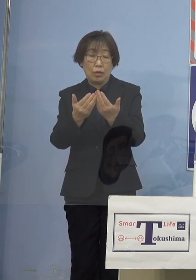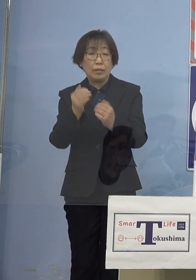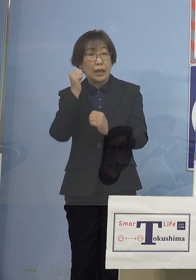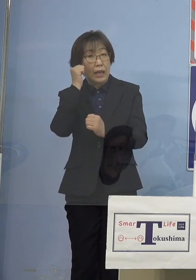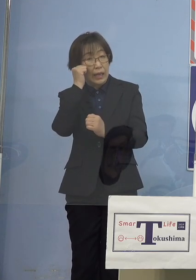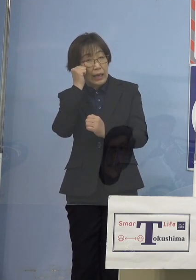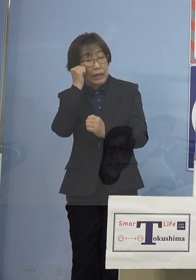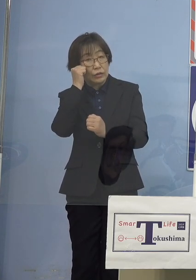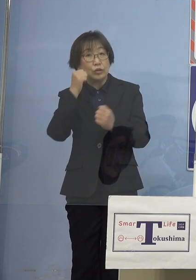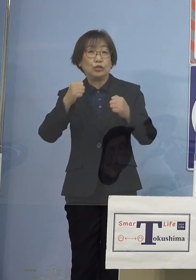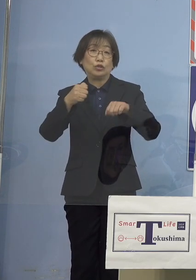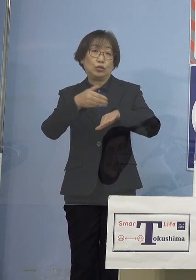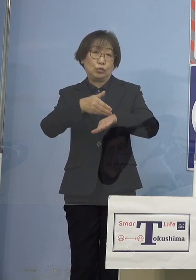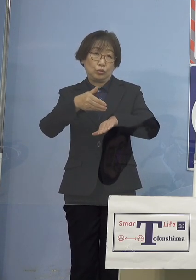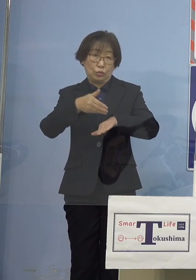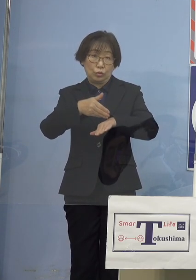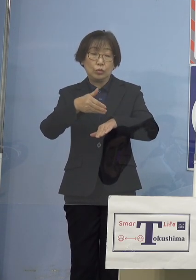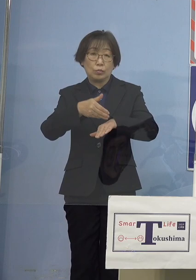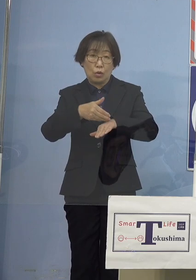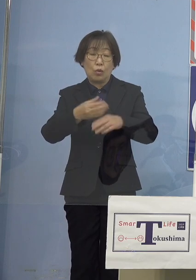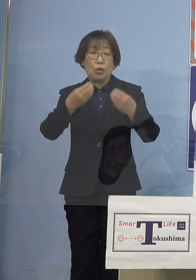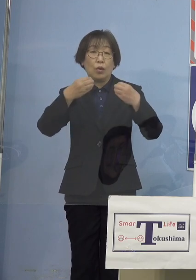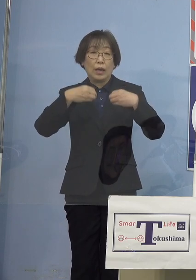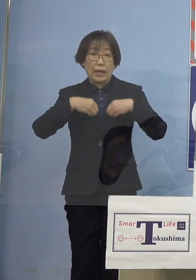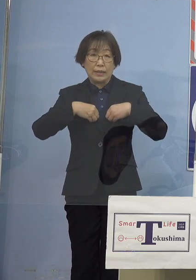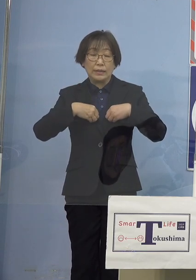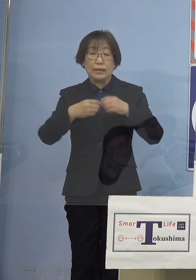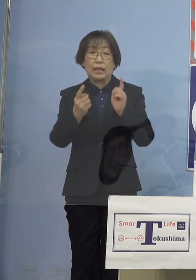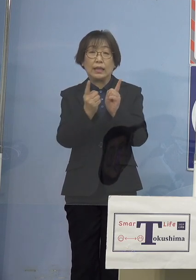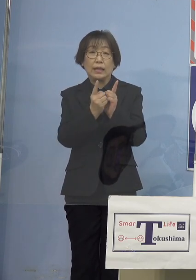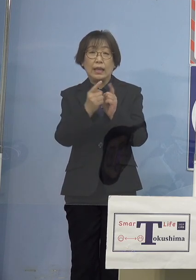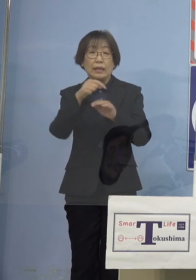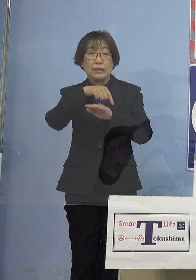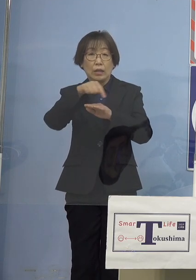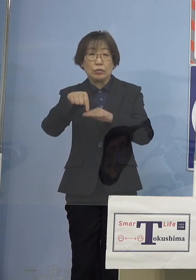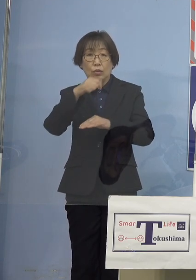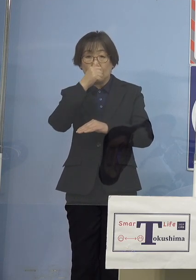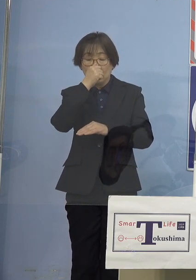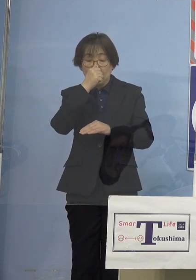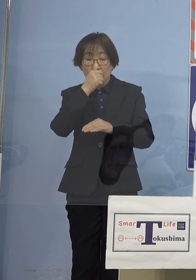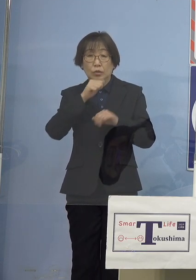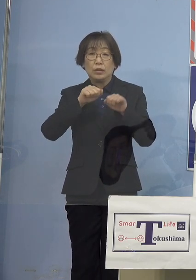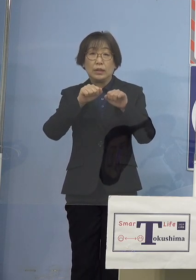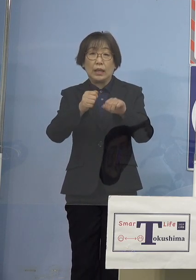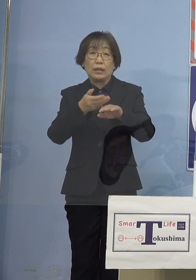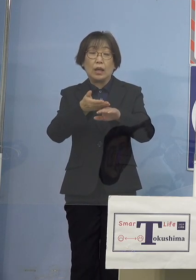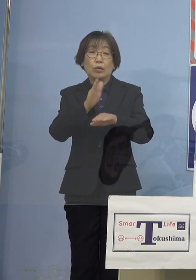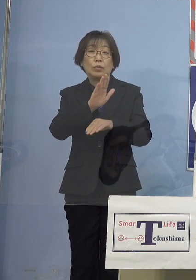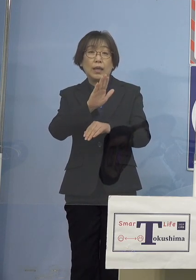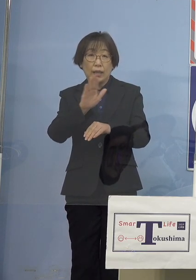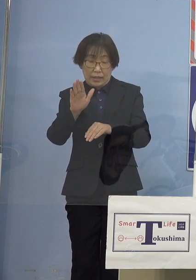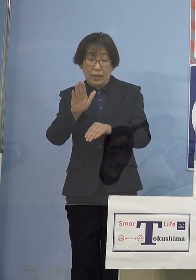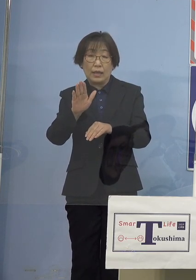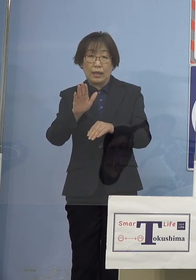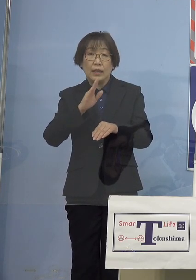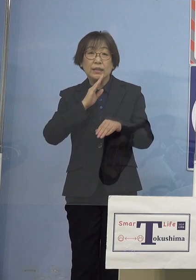感染対策を十分に行った上で 実施可能とさせていただきます